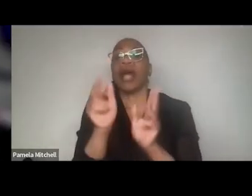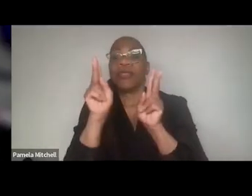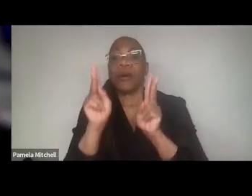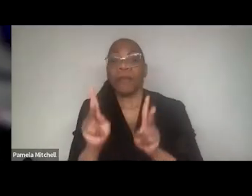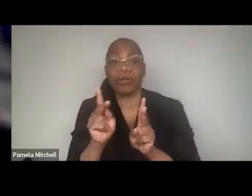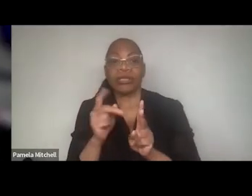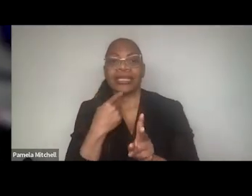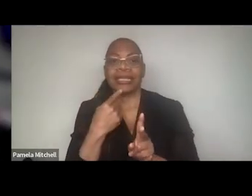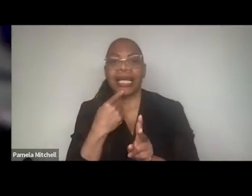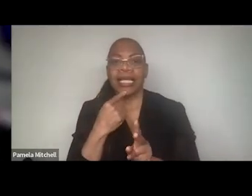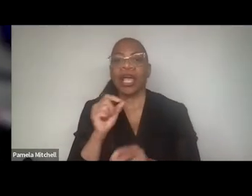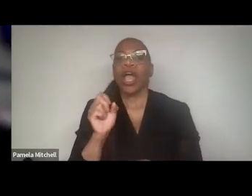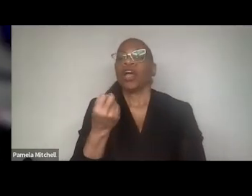para lesiones cerebrales traumáticas, por ejemplo.